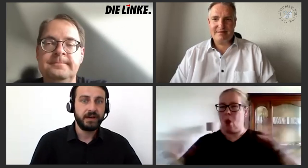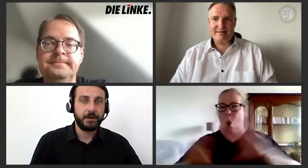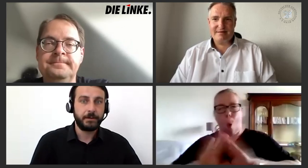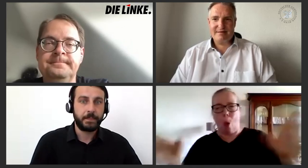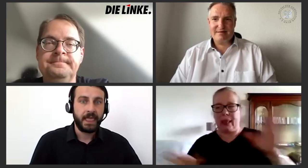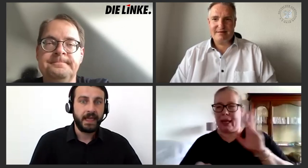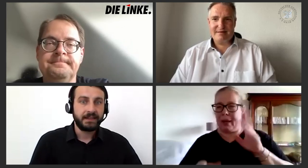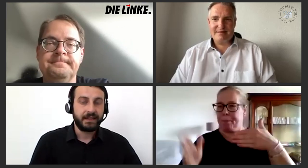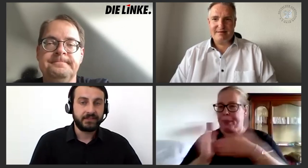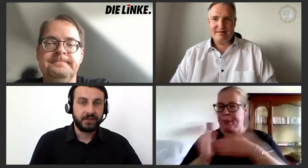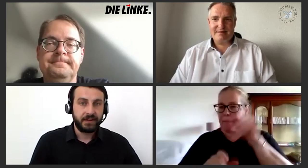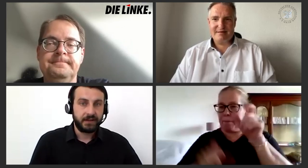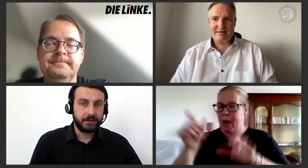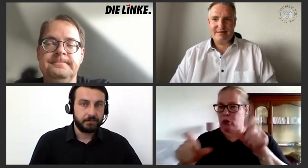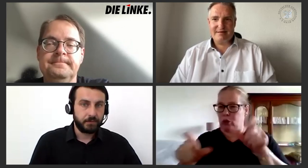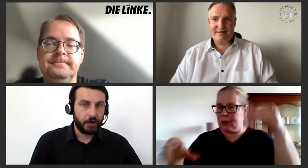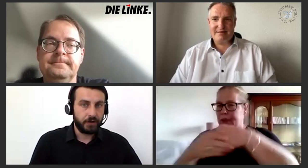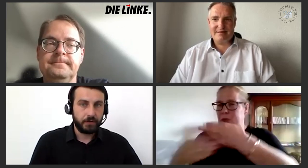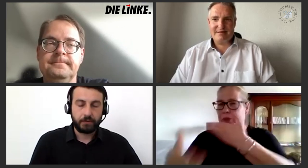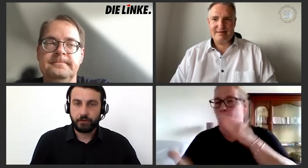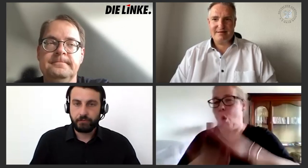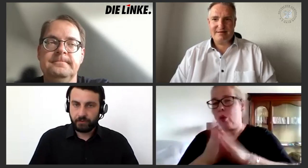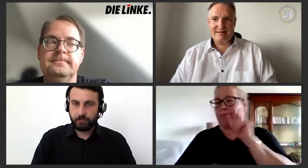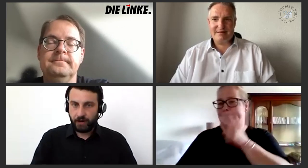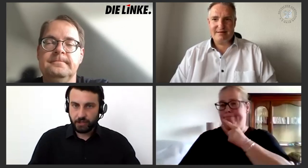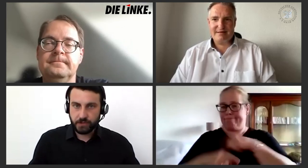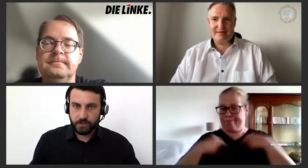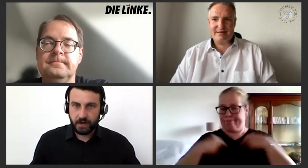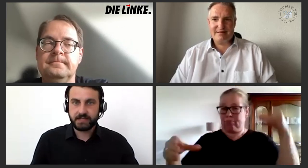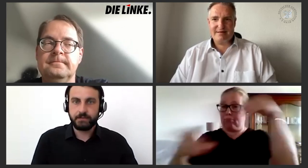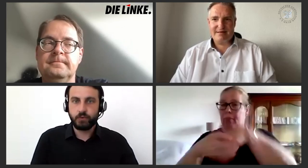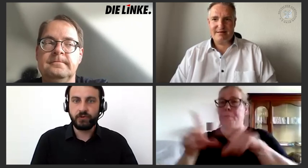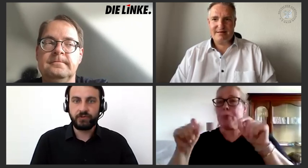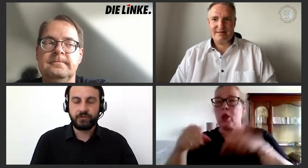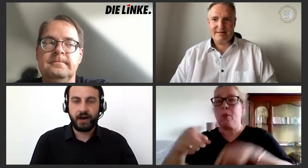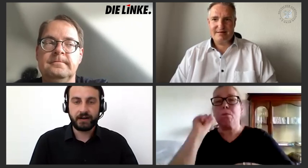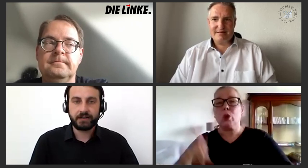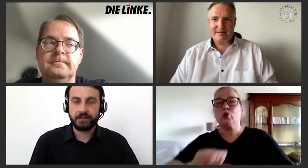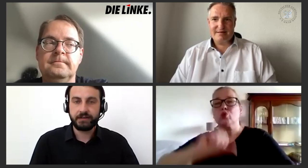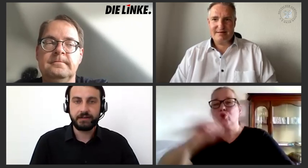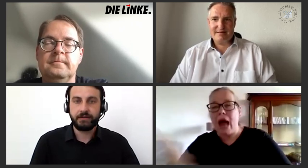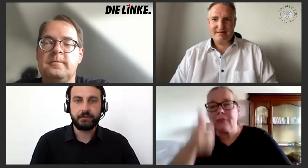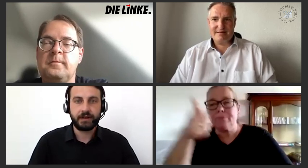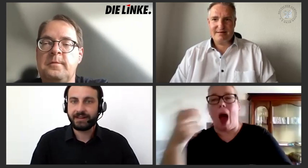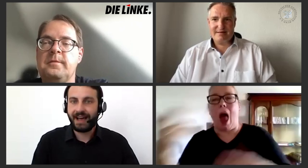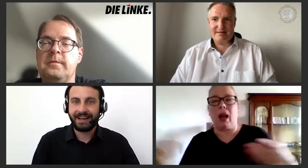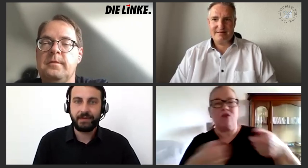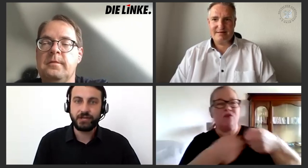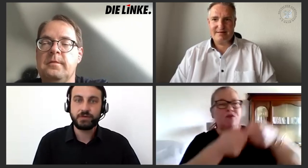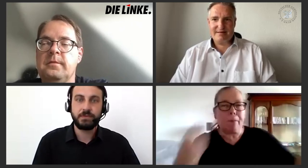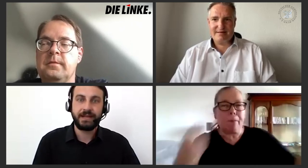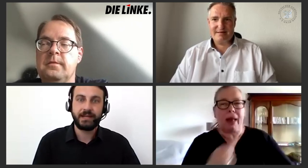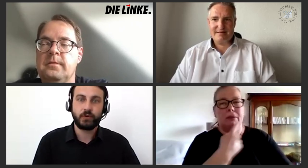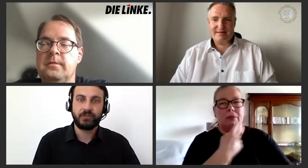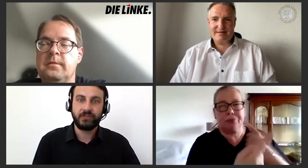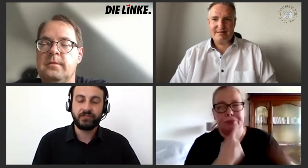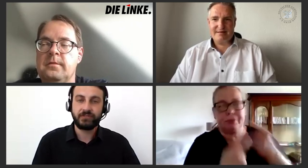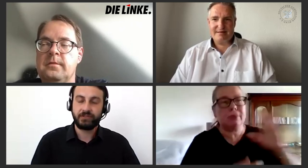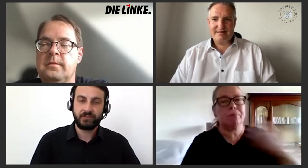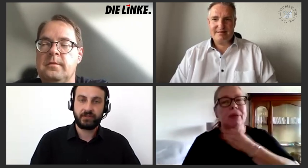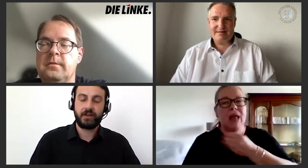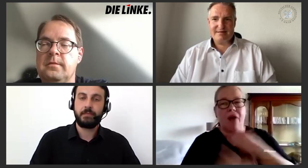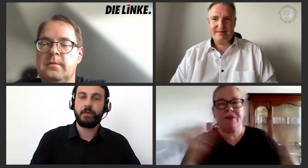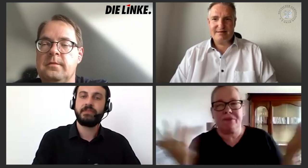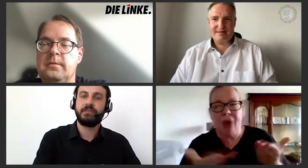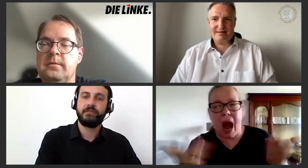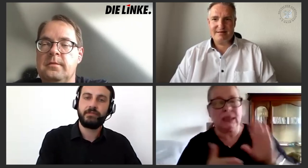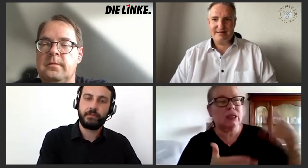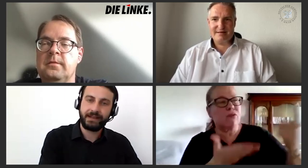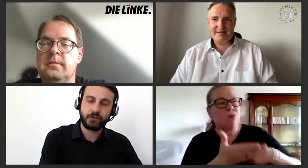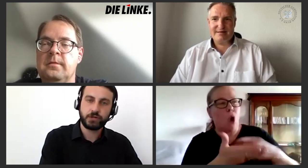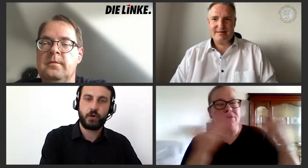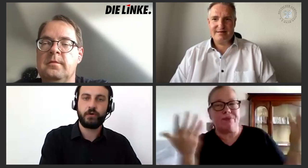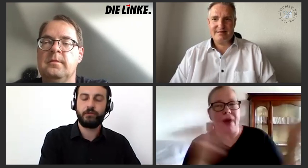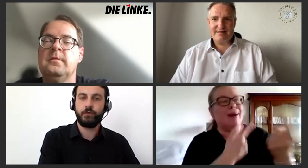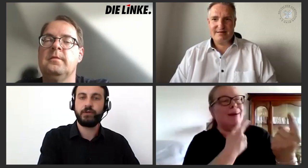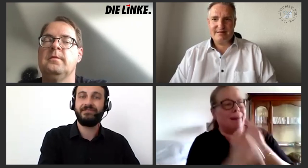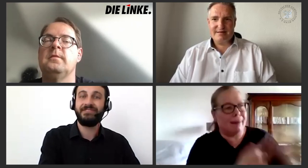Dass beispielsweise im Bundestag kein Mensch mit Behinderung sitzt, dass dann aber mit den Verbänden